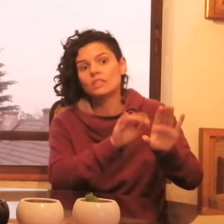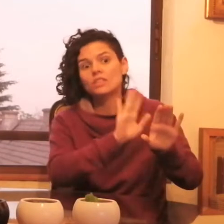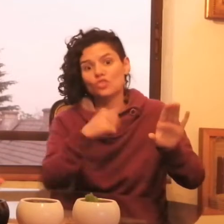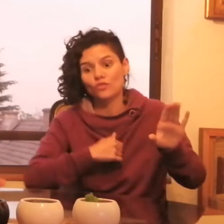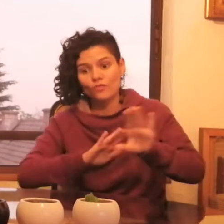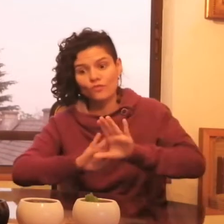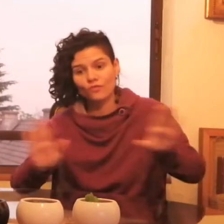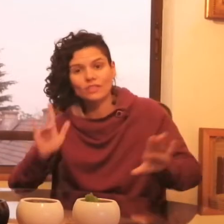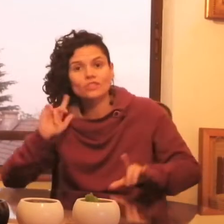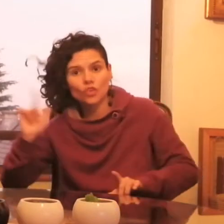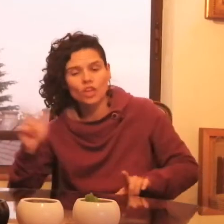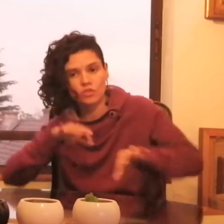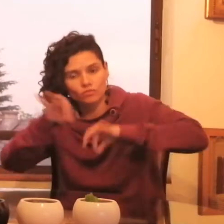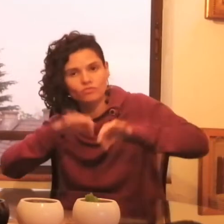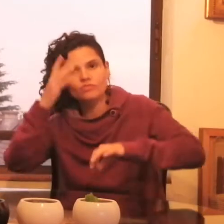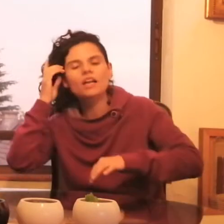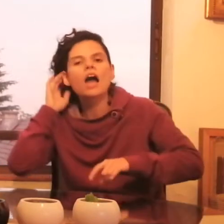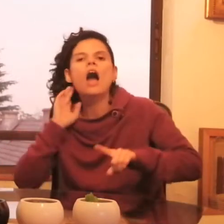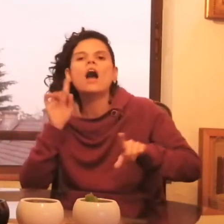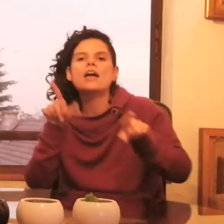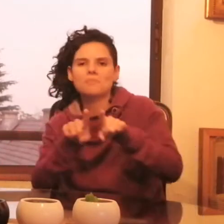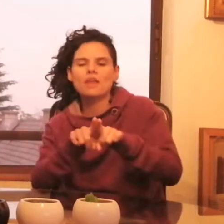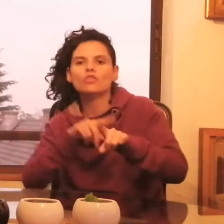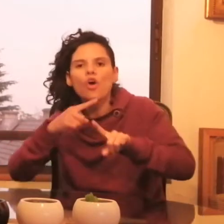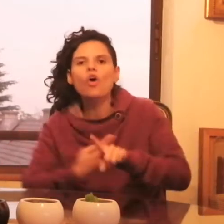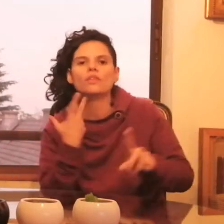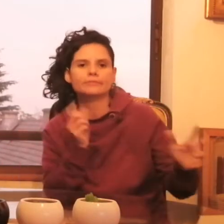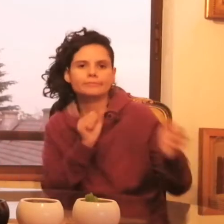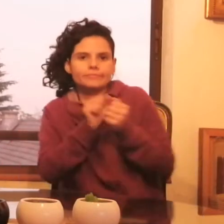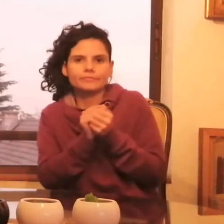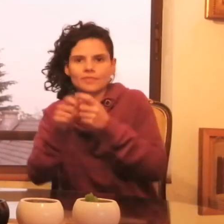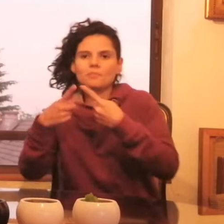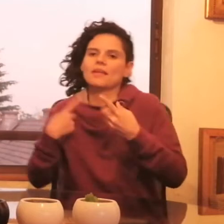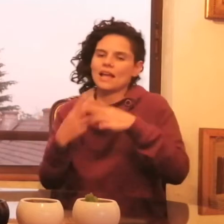el Rolo como que nos volvimos a juntar en esto del estudio y todo y ahí